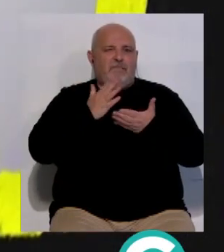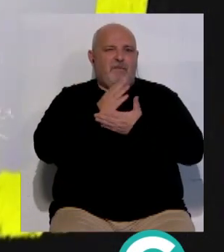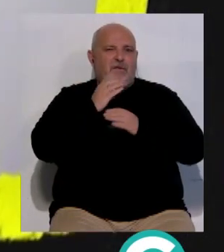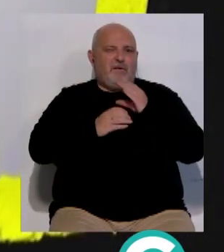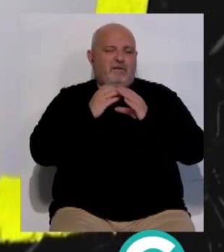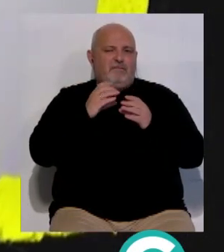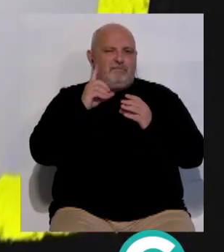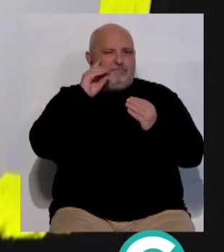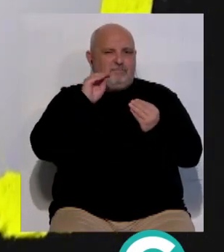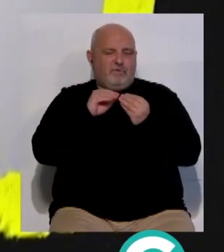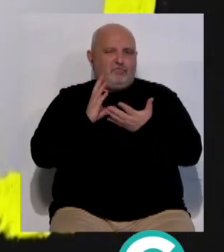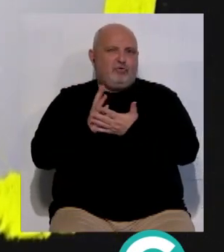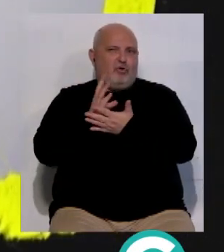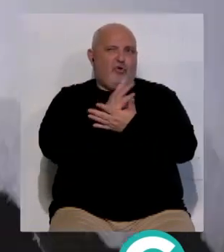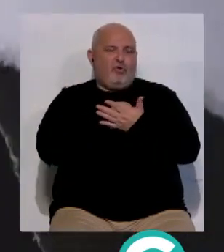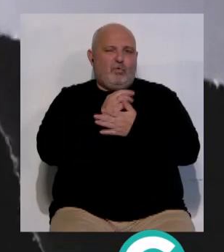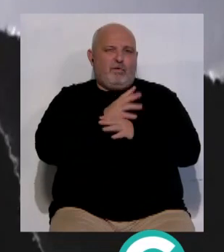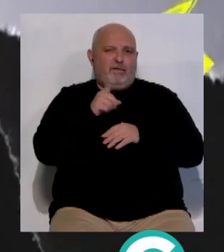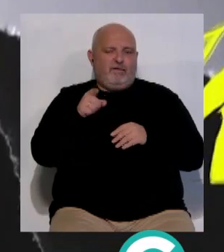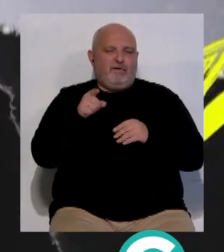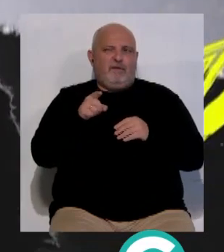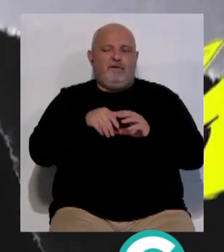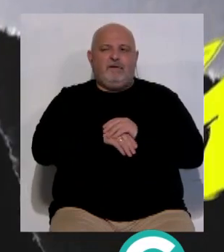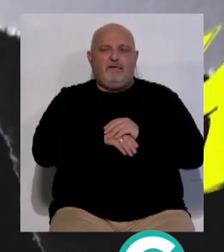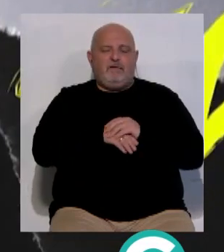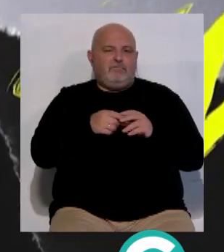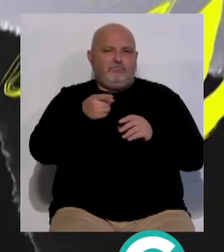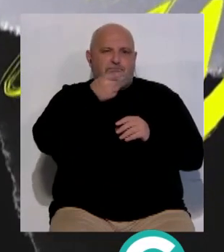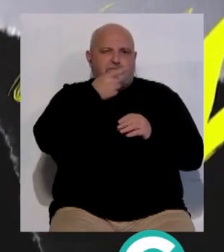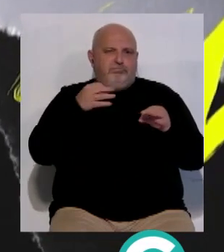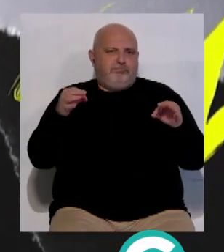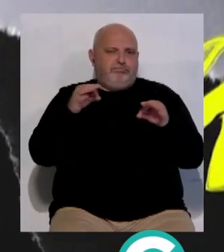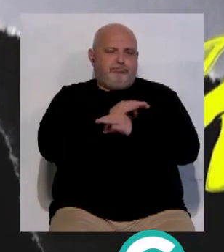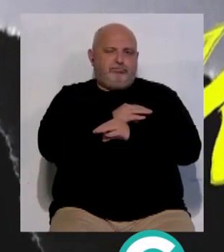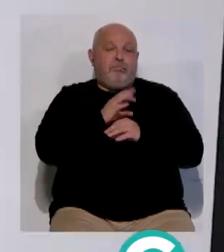absolutamente todo con respecto a la jugada ha sido un error de un buen árbitro porque para mí